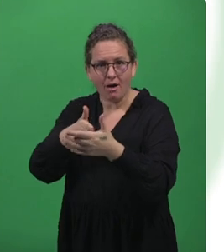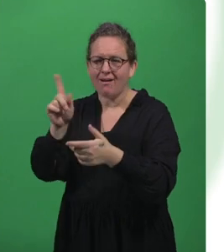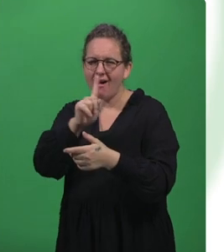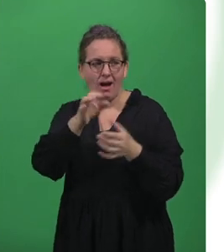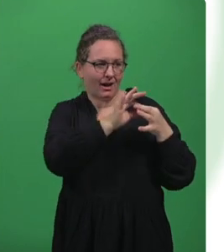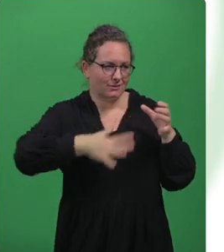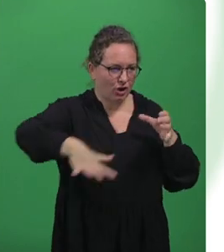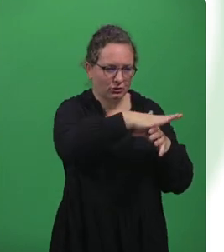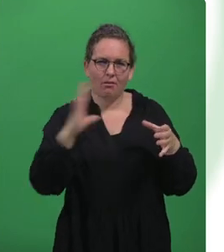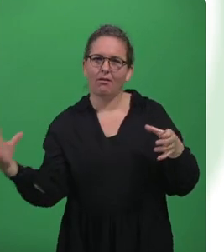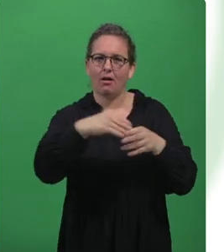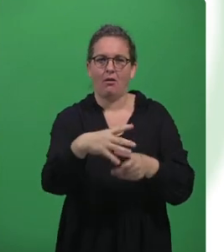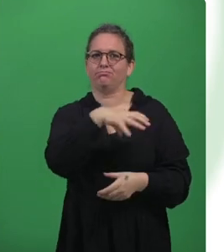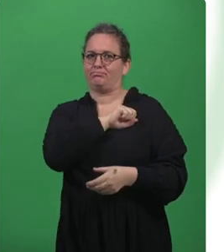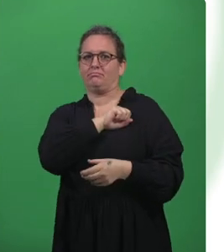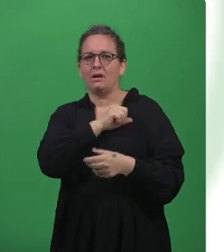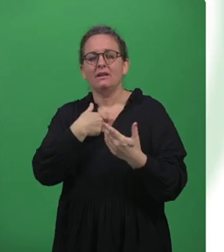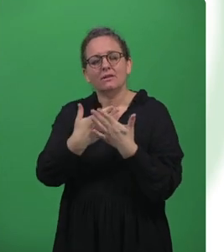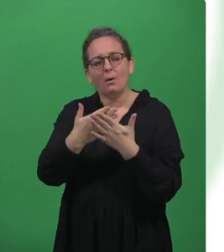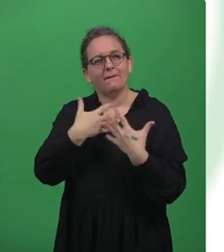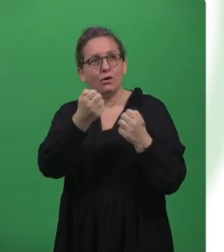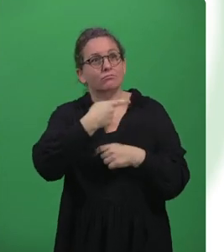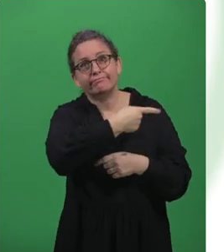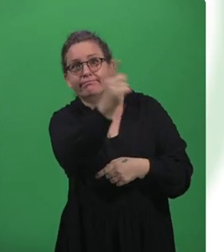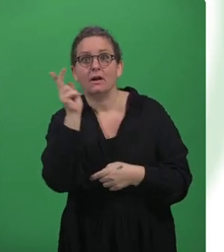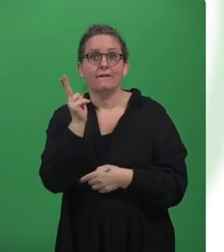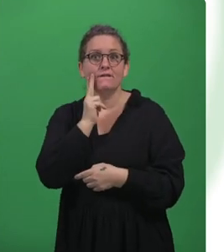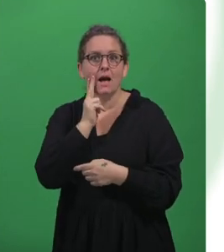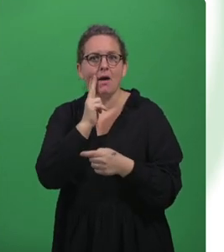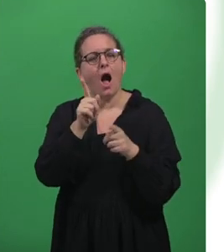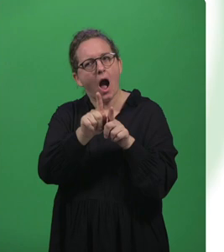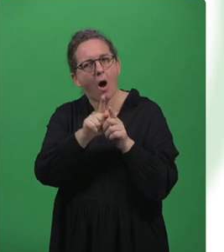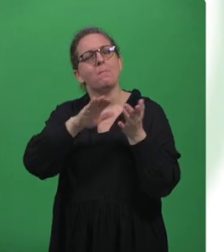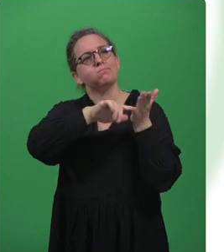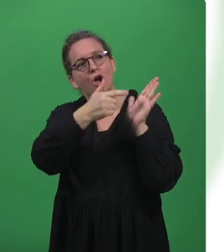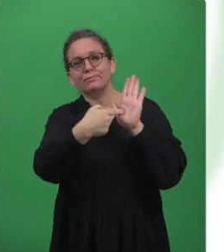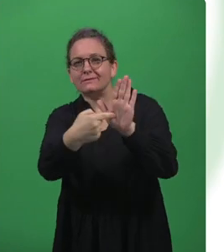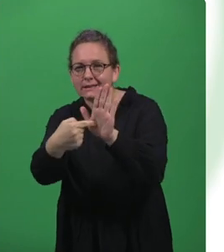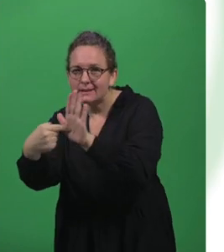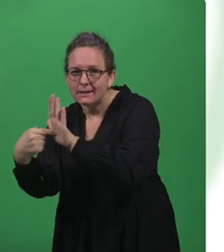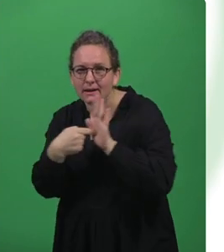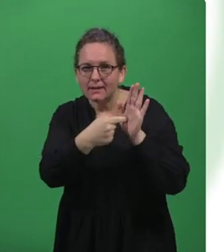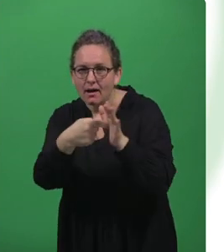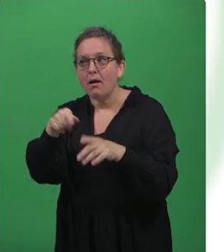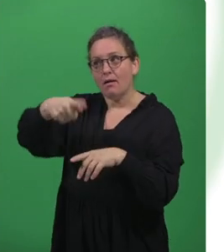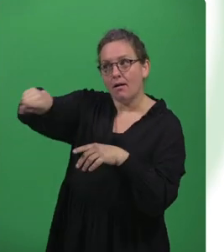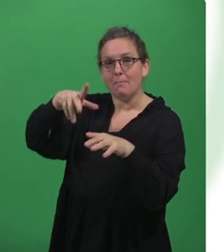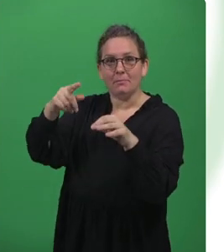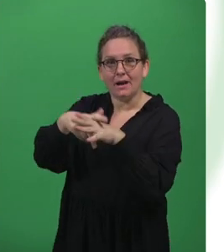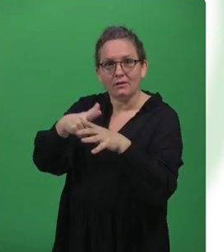Thomas Führer: Eine Behinderung ist kein Hindernis, ein nützliches Mitglied der Gesellschaft zu sein. Ich wünsche mir, dass andere Firmen sich daran ein Beispiel nehmen